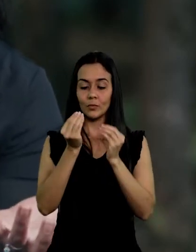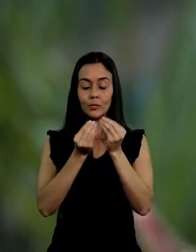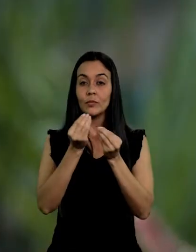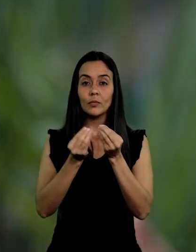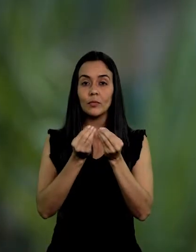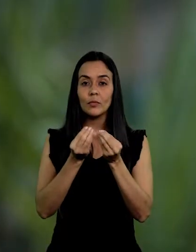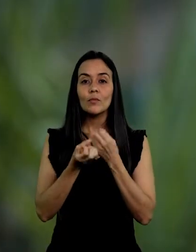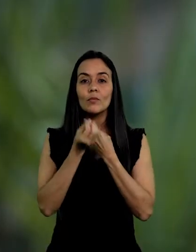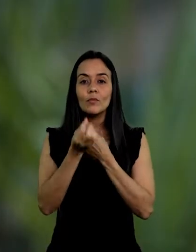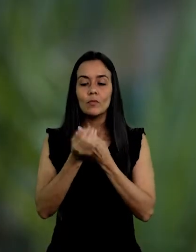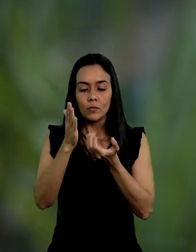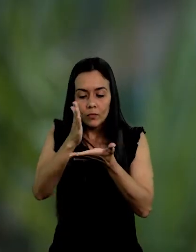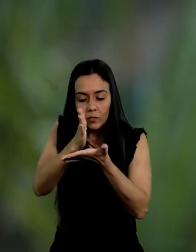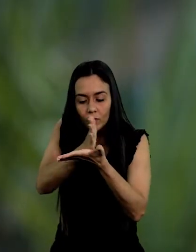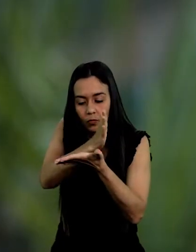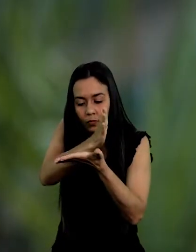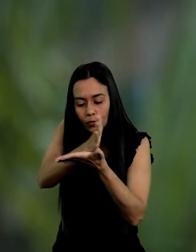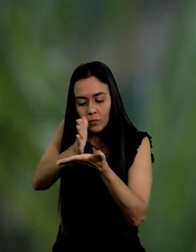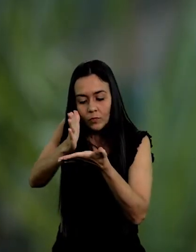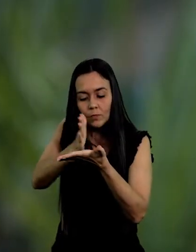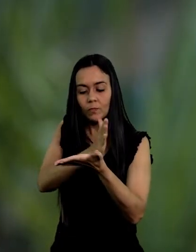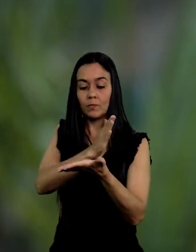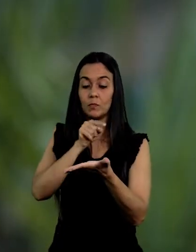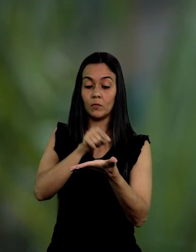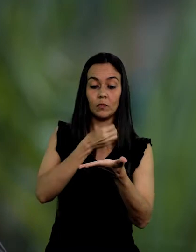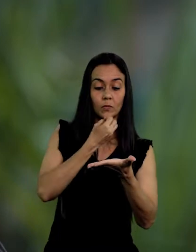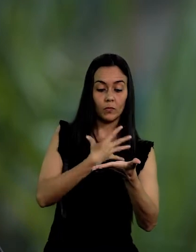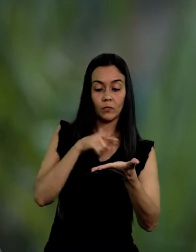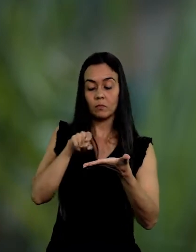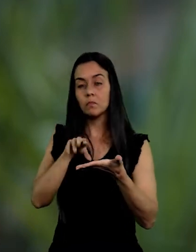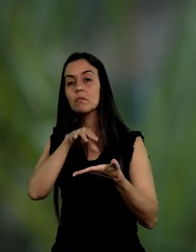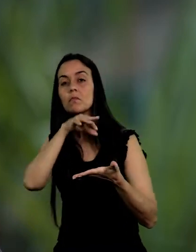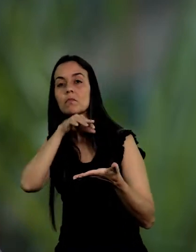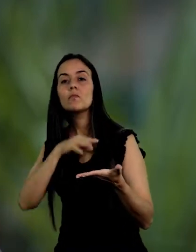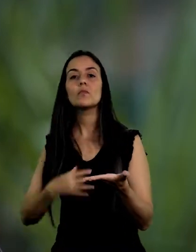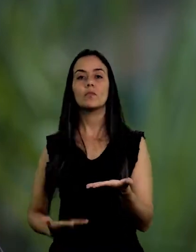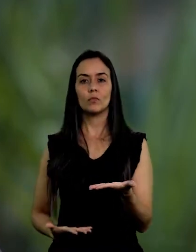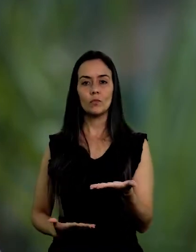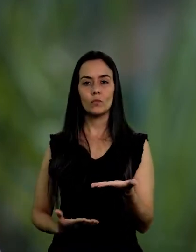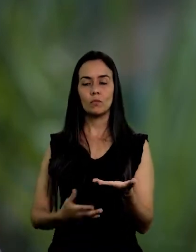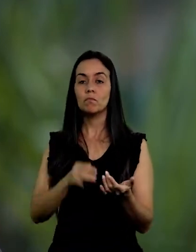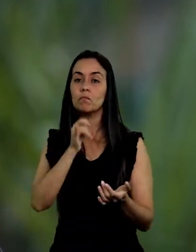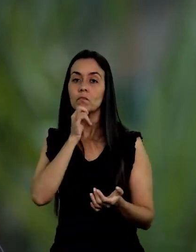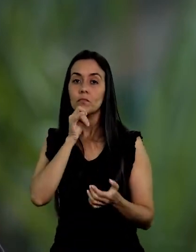Exatamente, eu acho que tem aquela coisa: Bom, tem um vírus, eu não sei como é que ele se comporta,